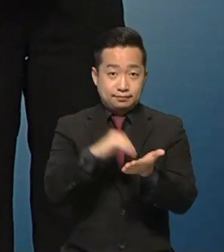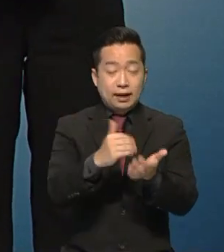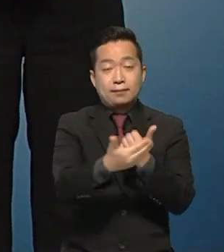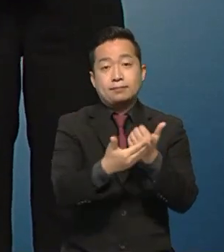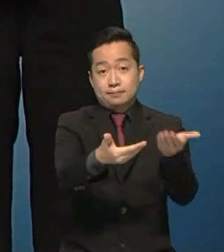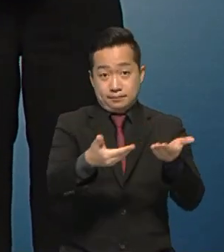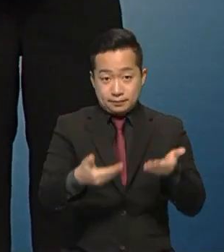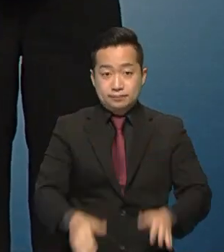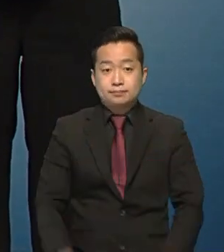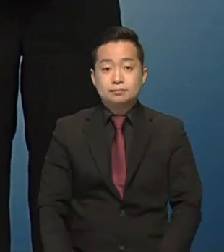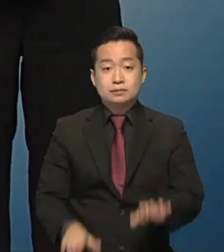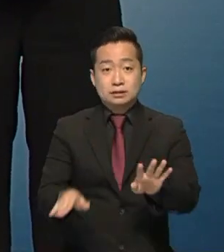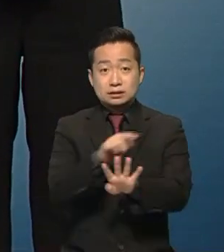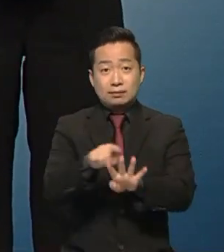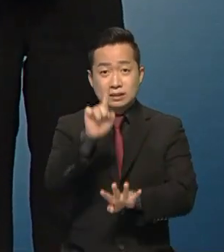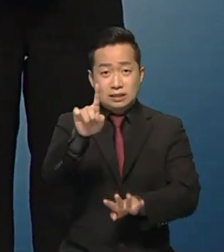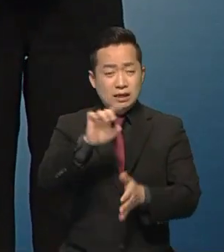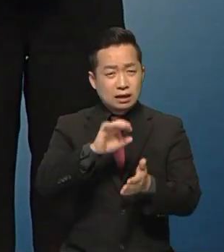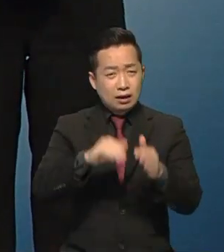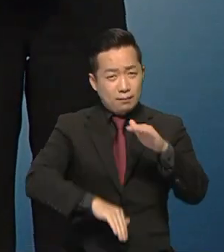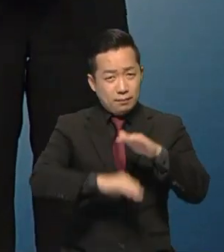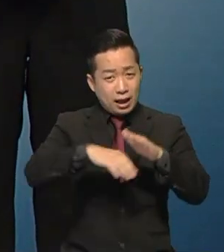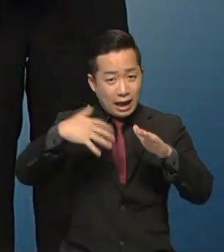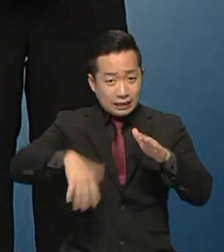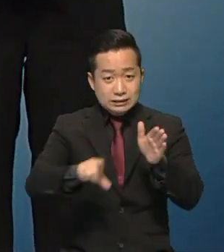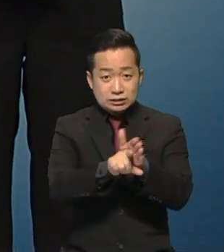아직 4분의 1를 채우지 못했다면 신용카드를 쓰는 게 낫고요.